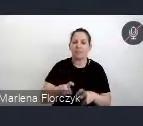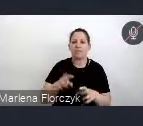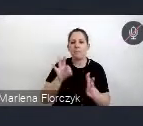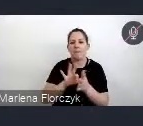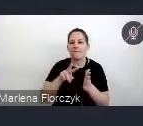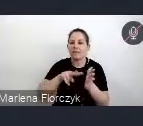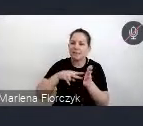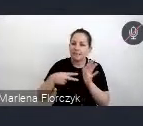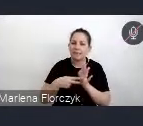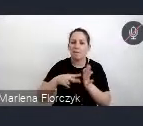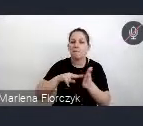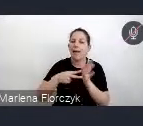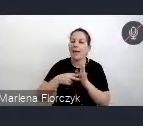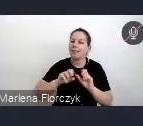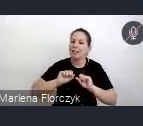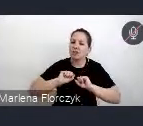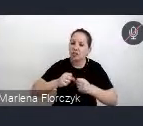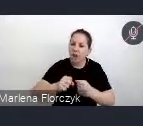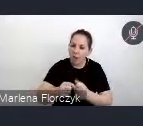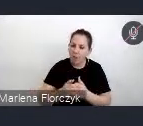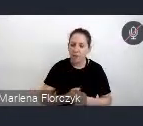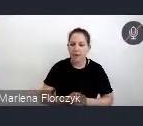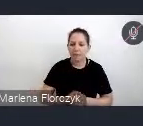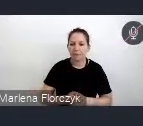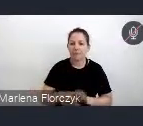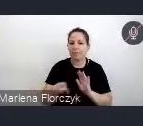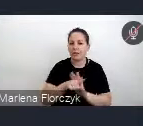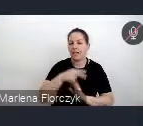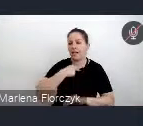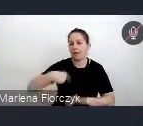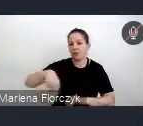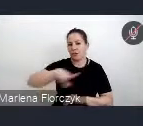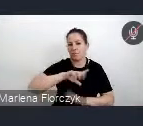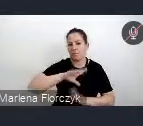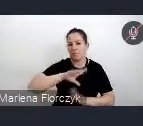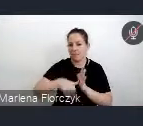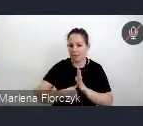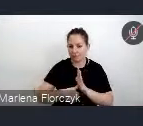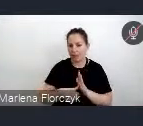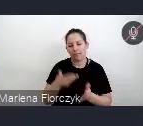plan działania dla naszego miasta, ale nie tylko.